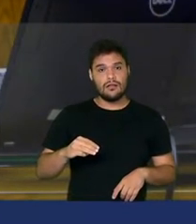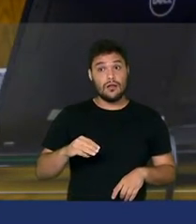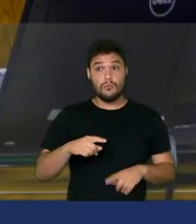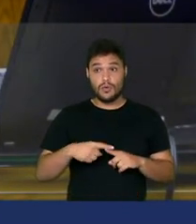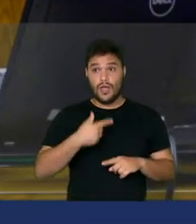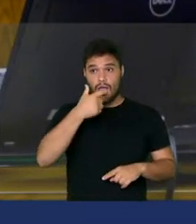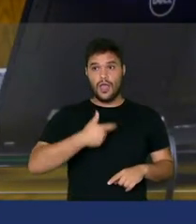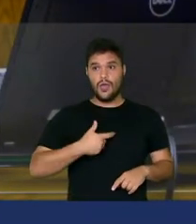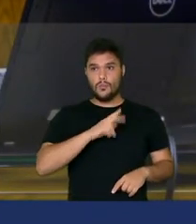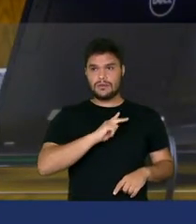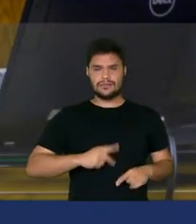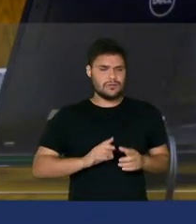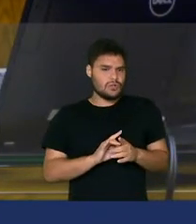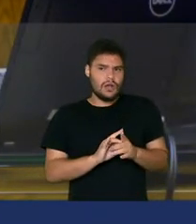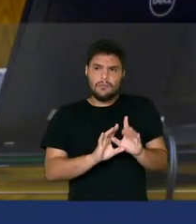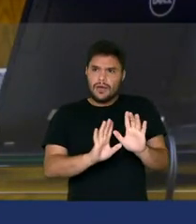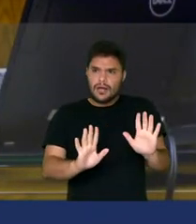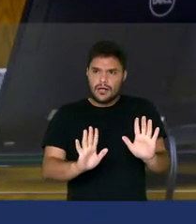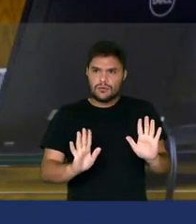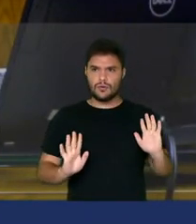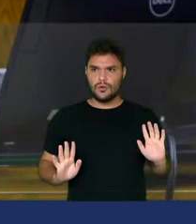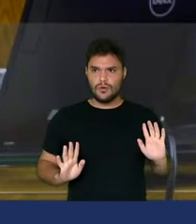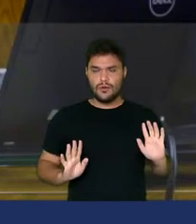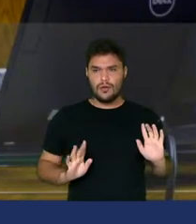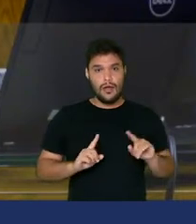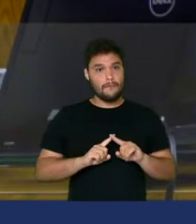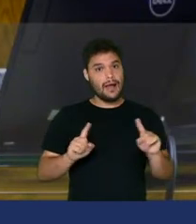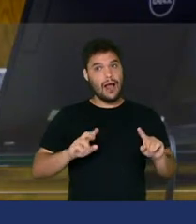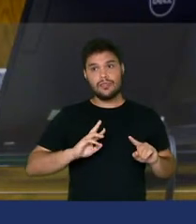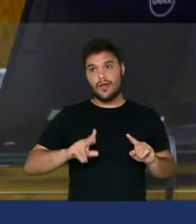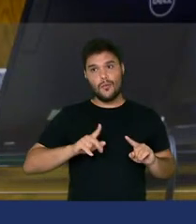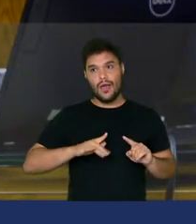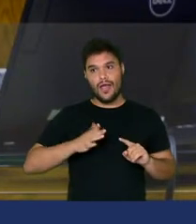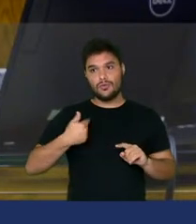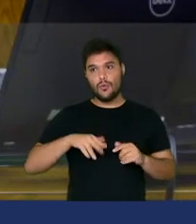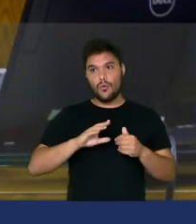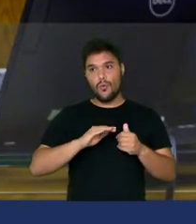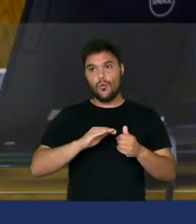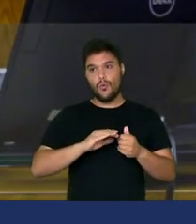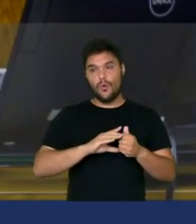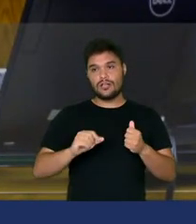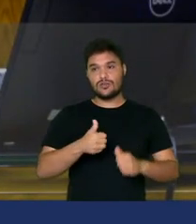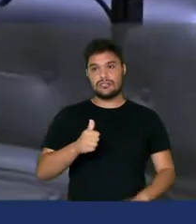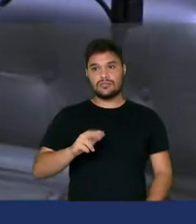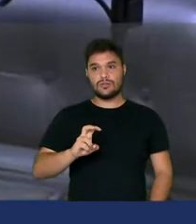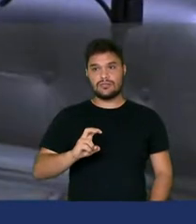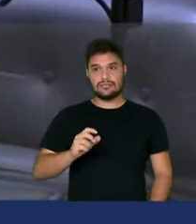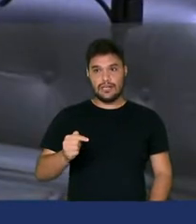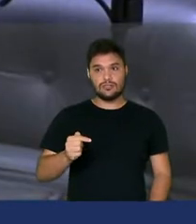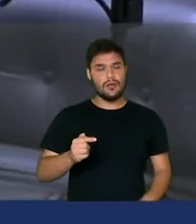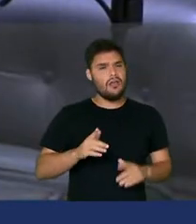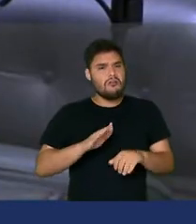[SOBREPOSIÇÃO DE VOZES] -- [PRESIDENTE]: VOSSA EXCELÊNCIA TERÁDEZ MINUTOS POR LIBERDADE DA MESA. MAS NÃO COM BASE NO ARTIGO 157.